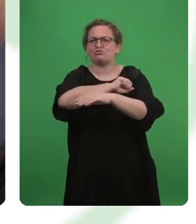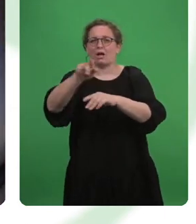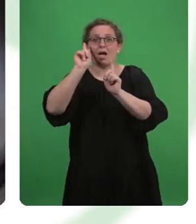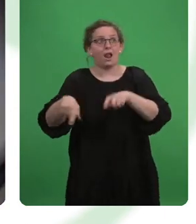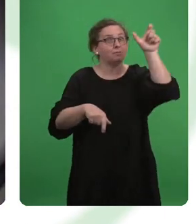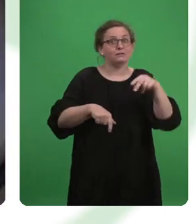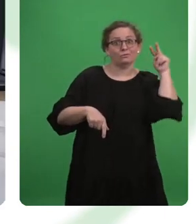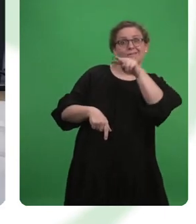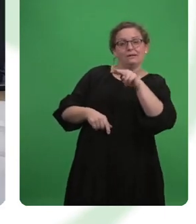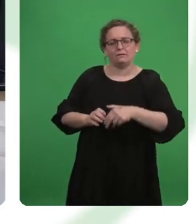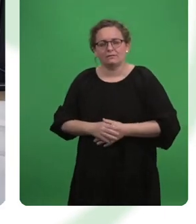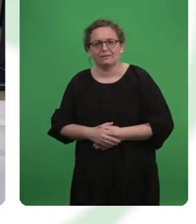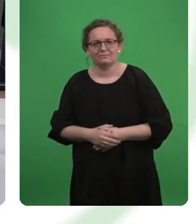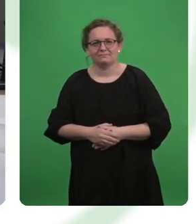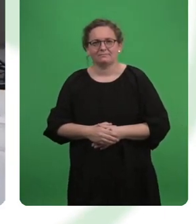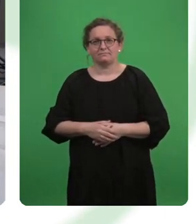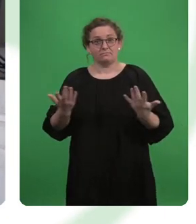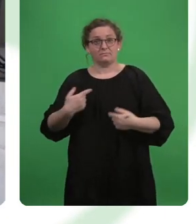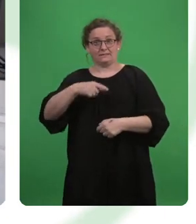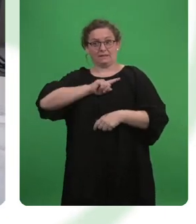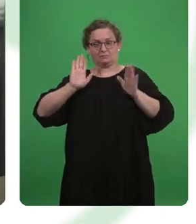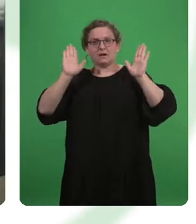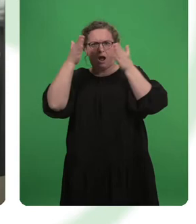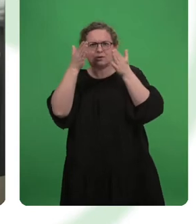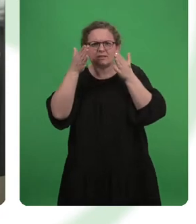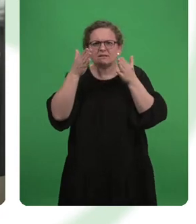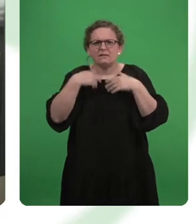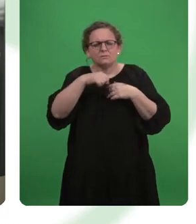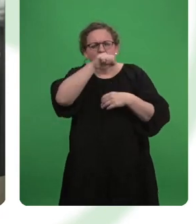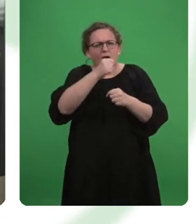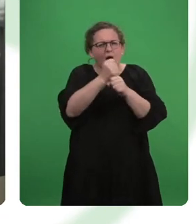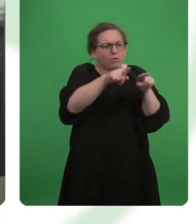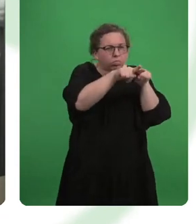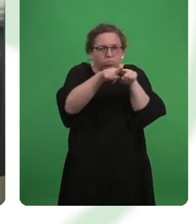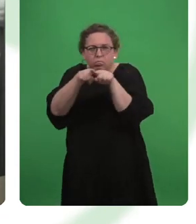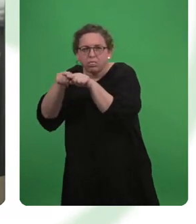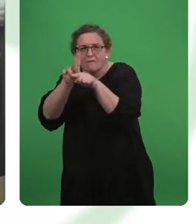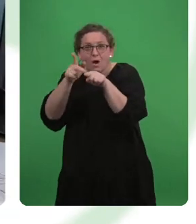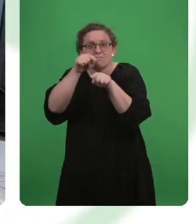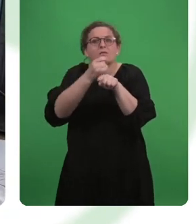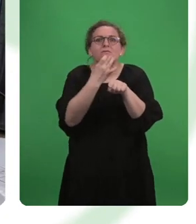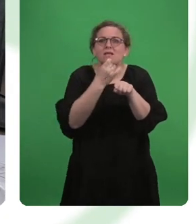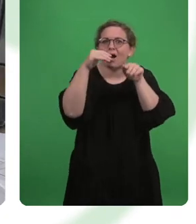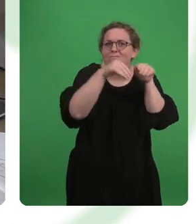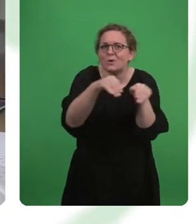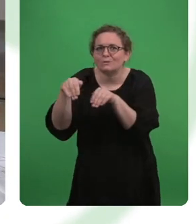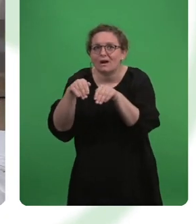ist als jeder Sehende. Ich bin Autistin. Ich mag repetitive Tätigkeiten, wo Genauigkeit nachgefragt